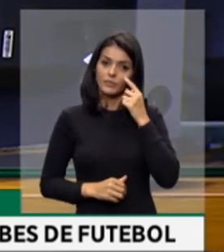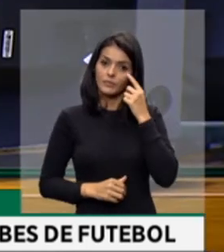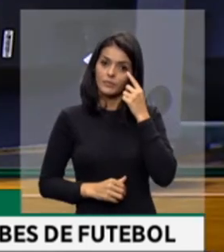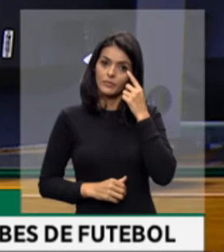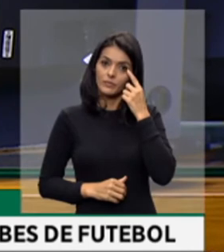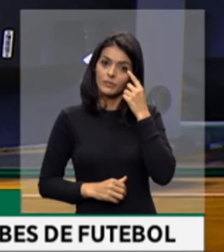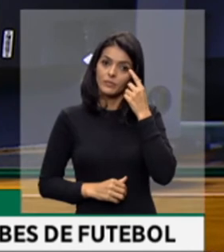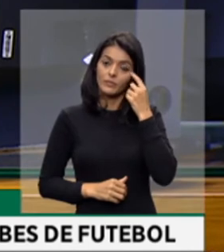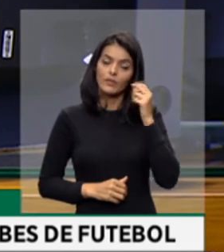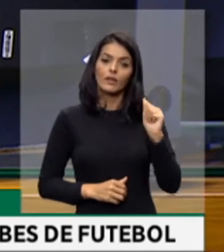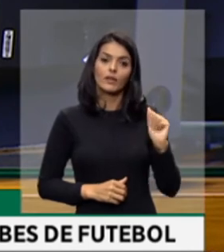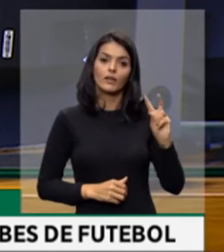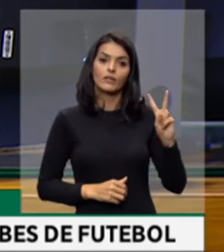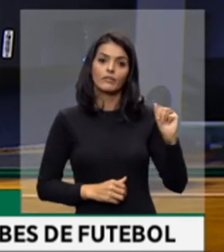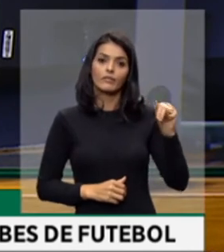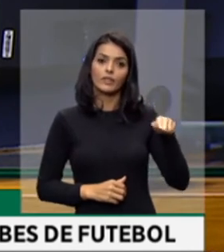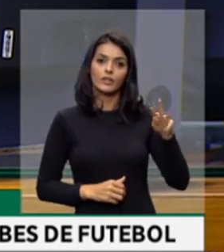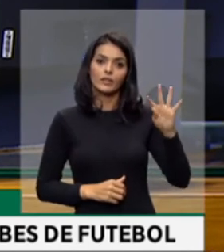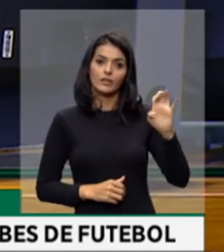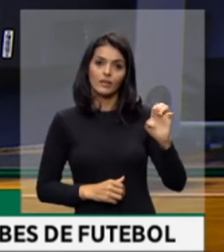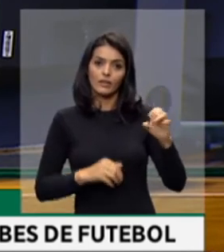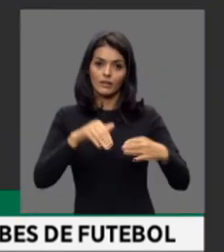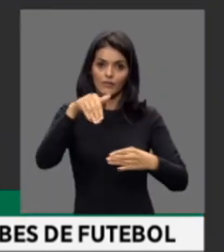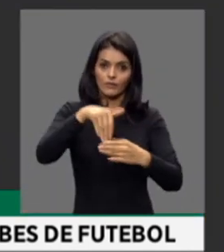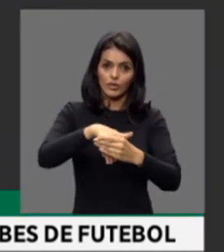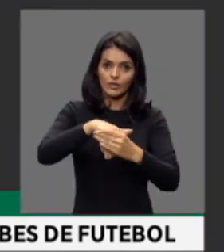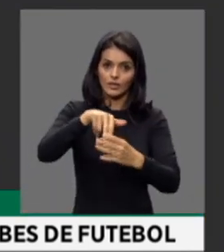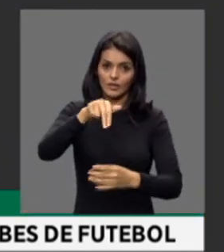DO CONGRESSO NACIONAL, ANTERIOR, DE ENCERRAR A SESSÃ O. PORTANTO O REGIMENTO COMUM DO CONGRESSO NACIONAL.